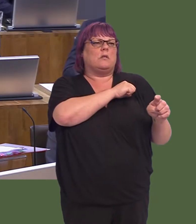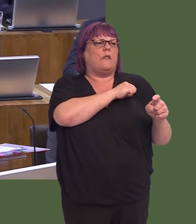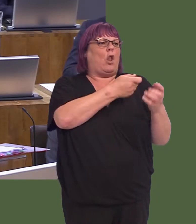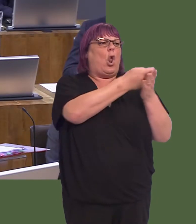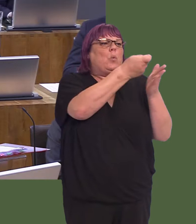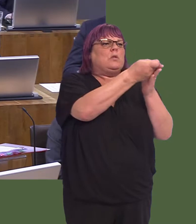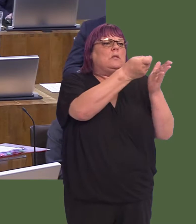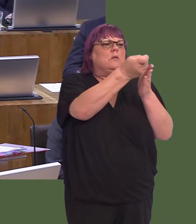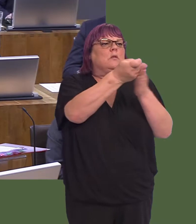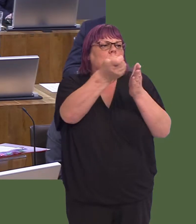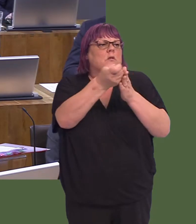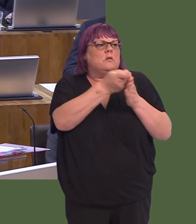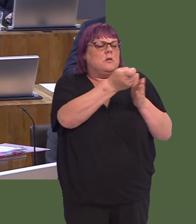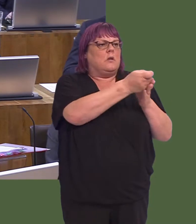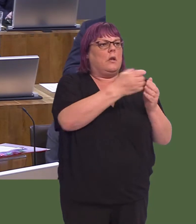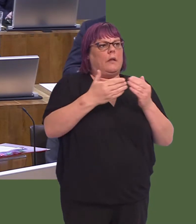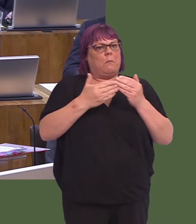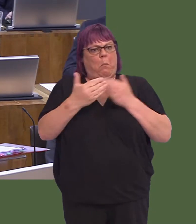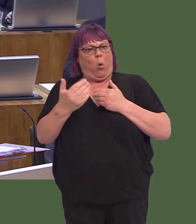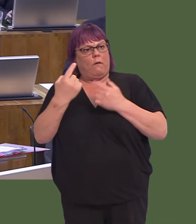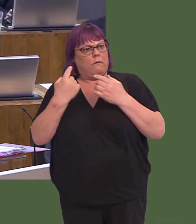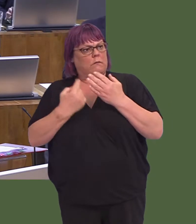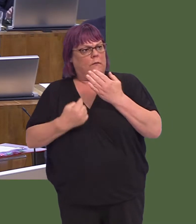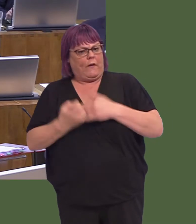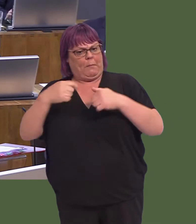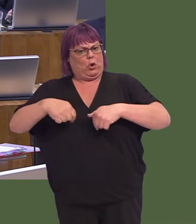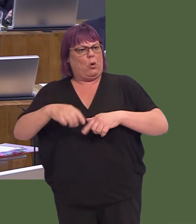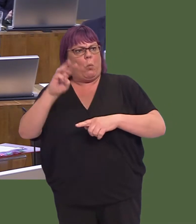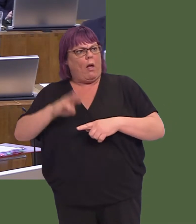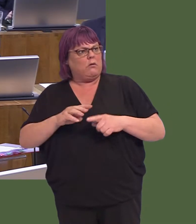So, felly, beth mae'n rhaid inni ei ystyried yw: pa mor bell mae'r undebau credyd eisiau tyfu?